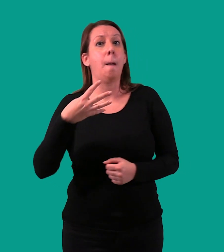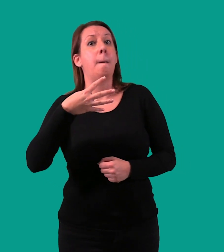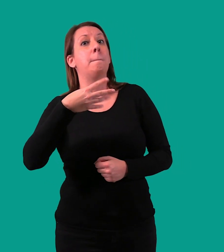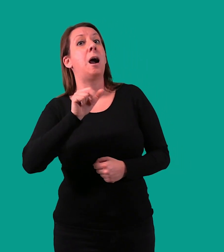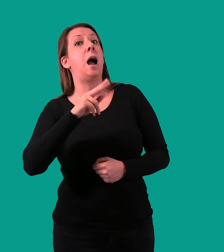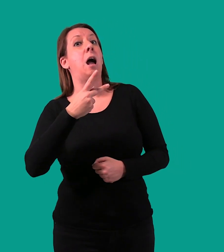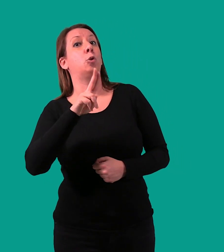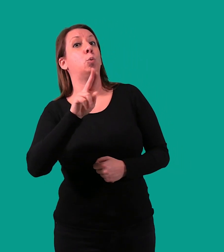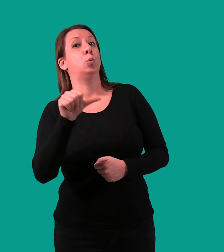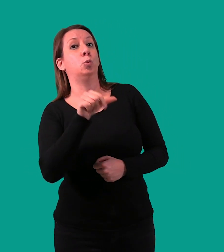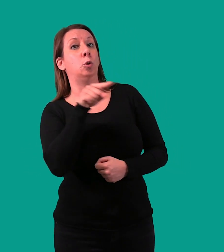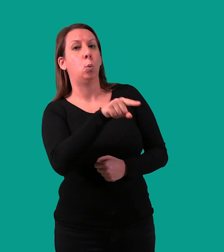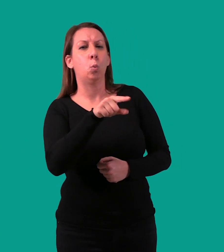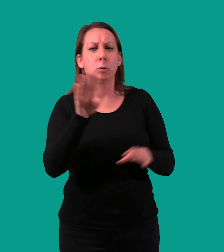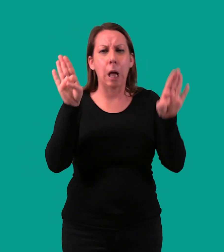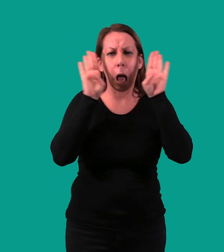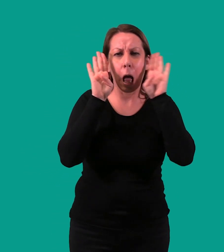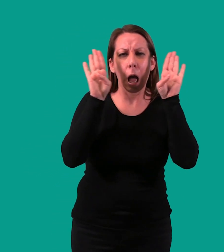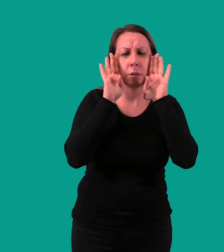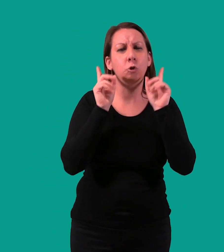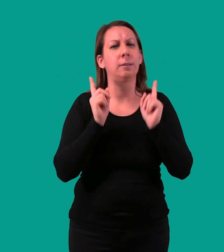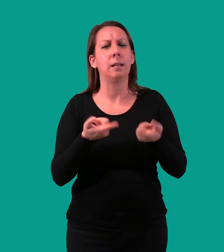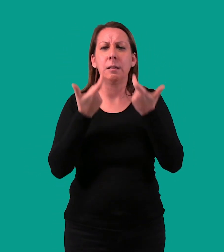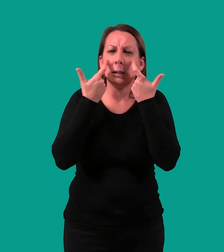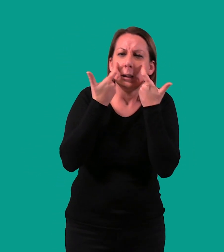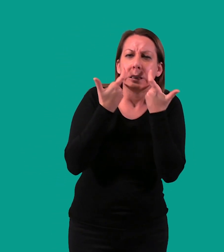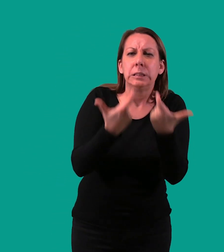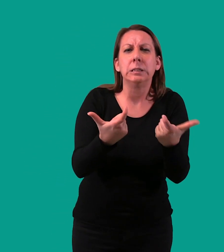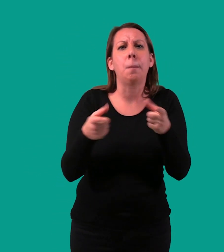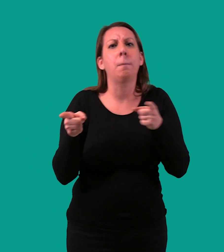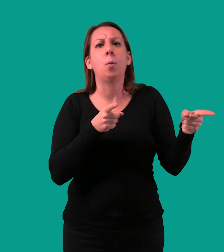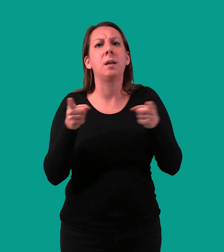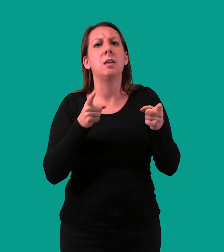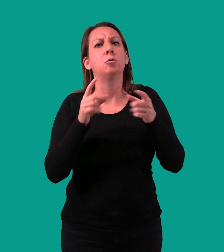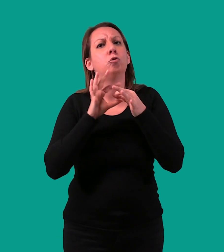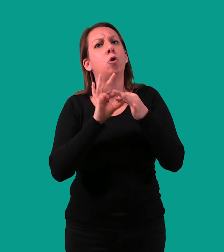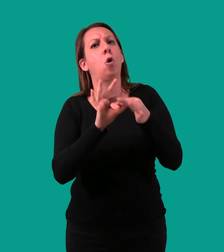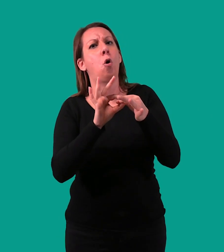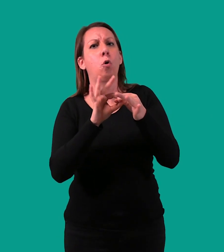Markus deve prestare la massima attenzione o essere vigile,